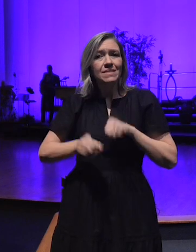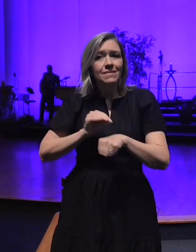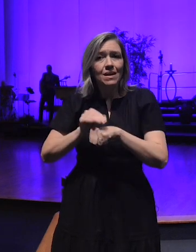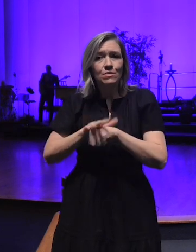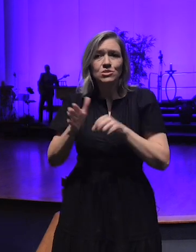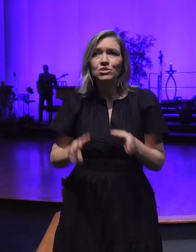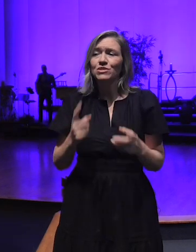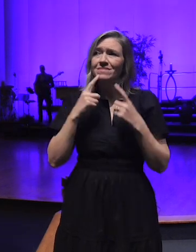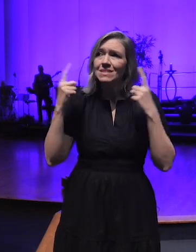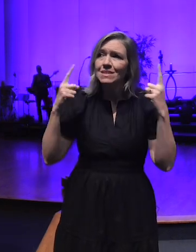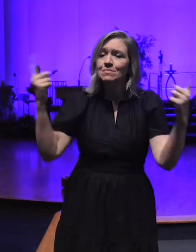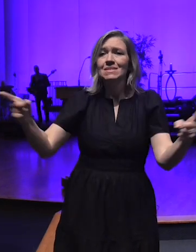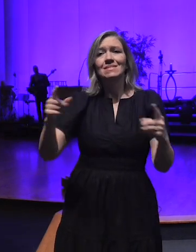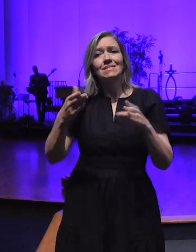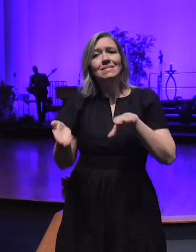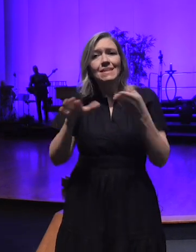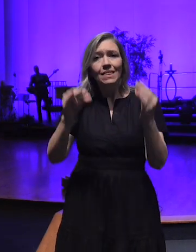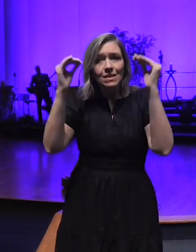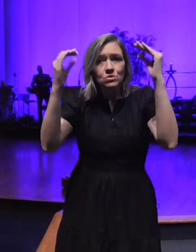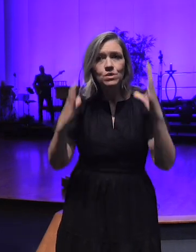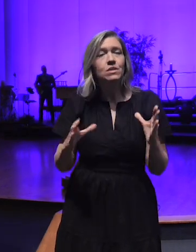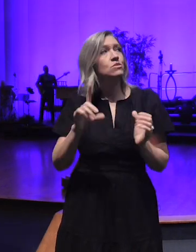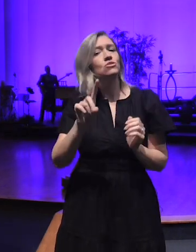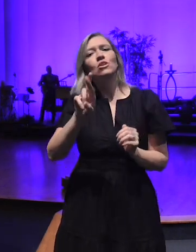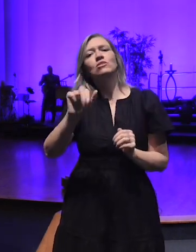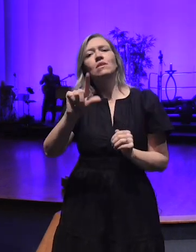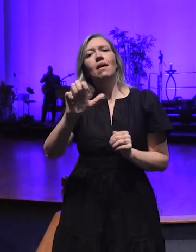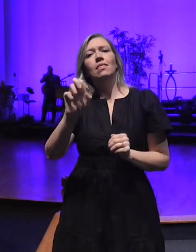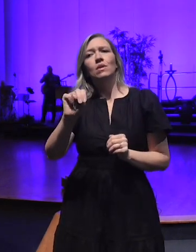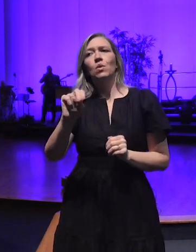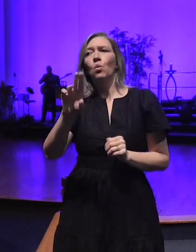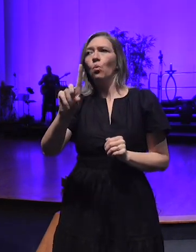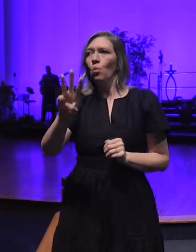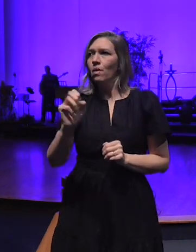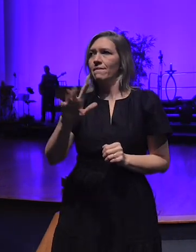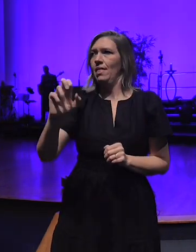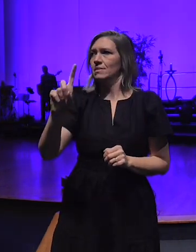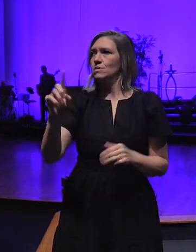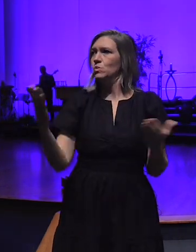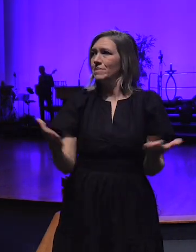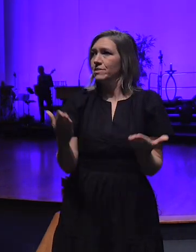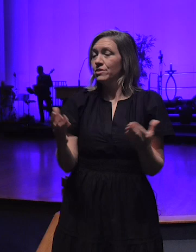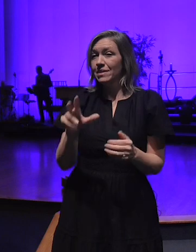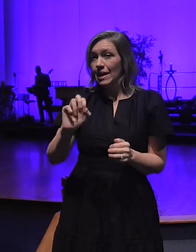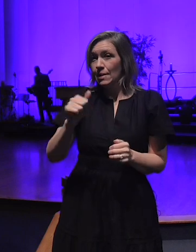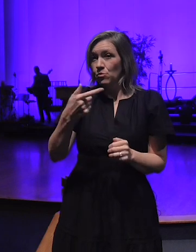el Dr. Alan Wolfelt, estará aquí en abril. El 30, él nos ayudará a comprender nuestro dolor junto con un